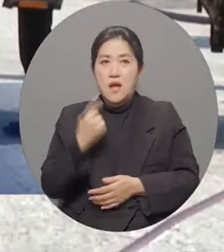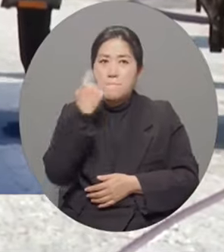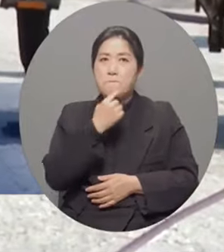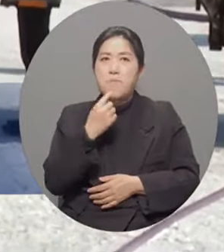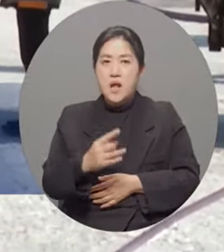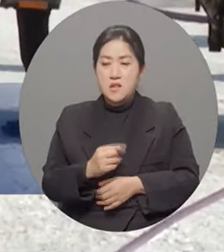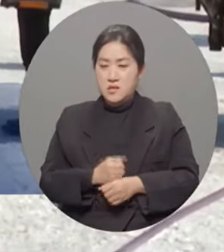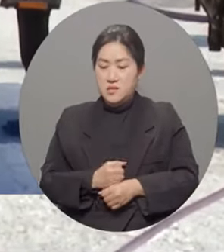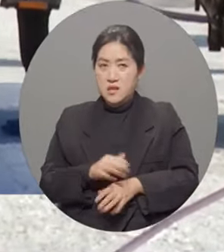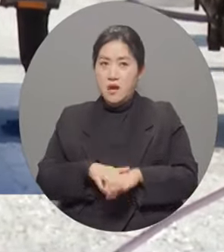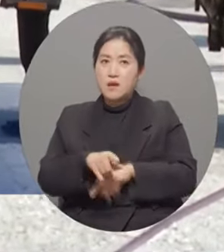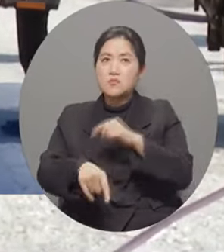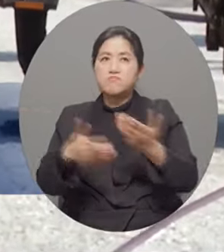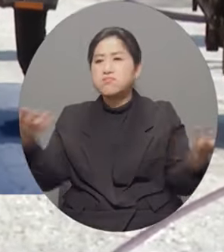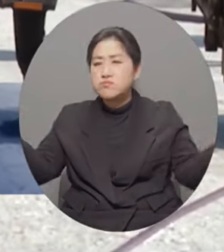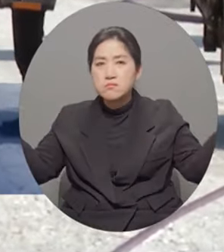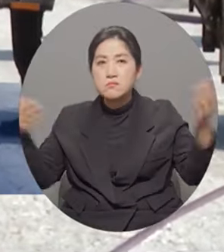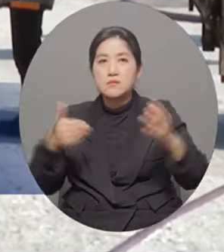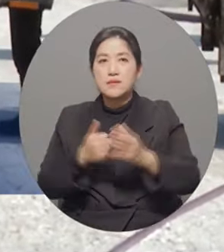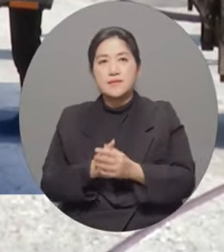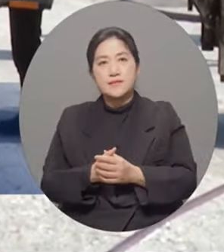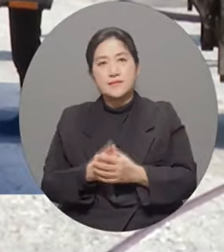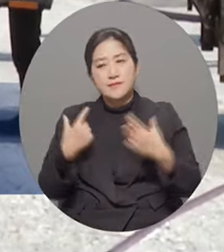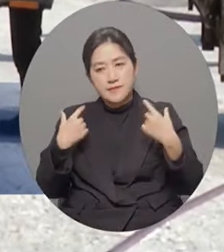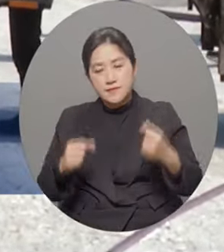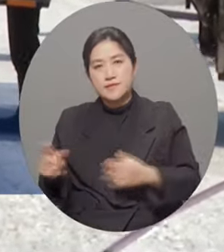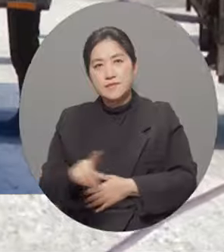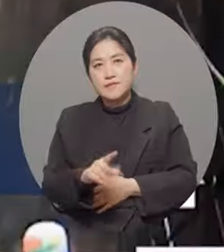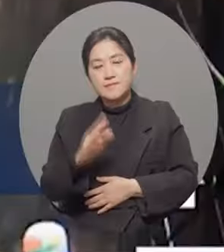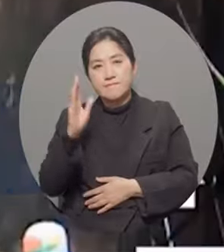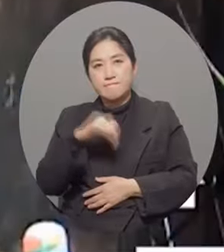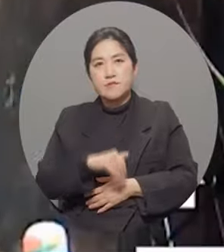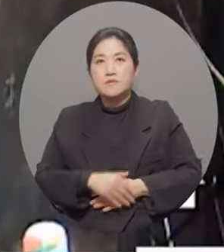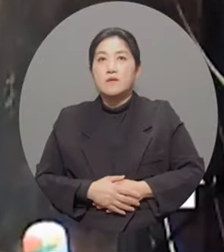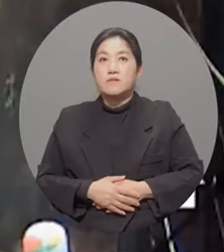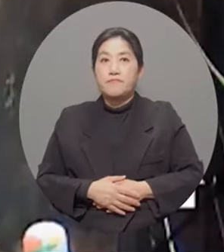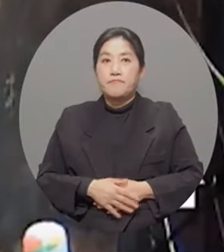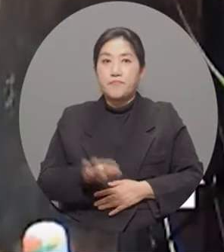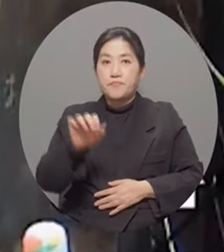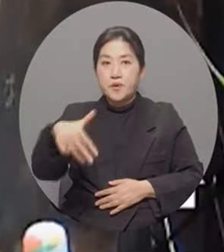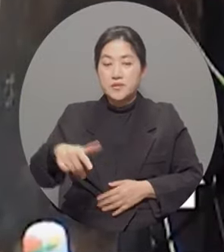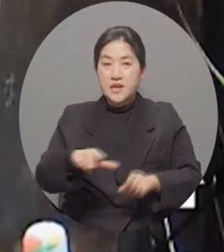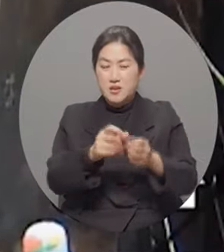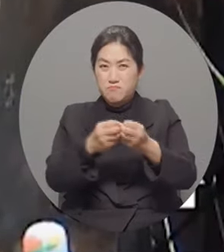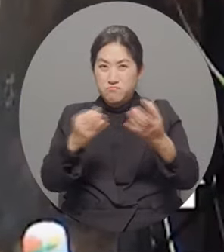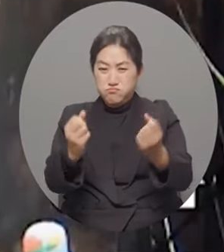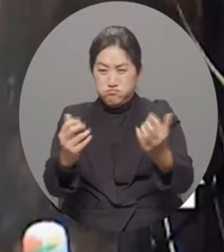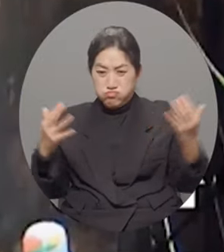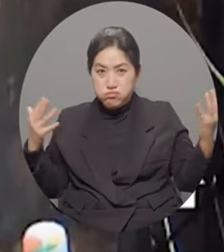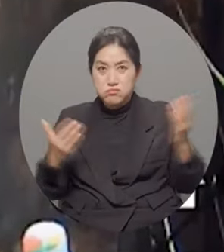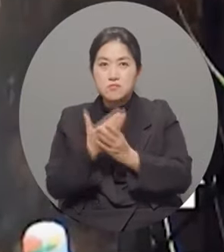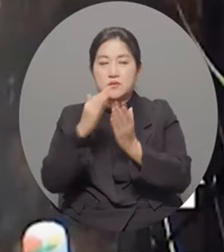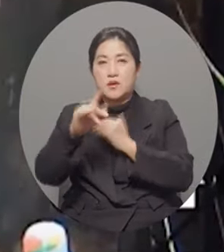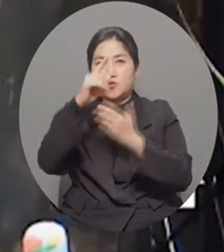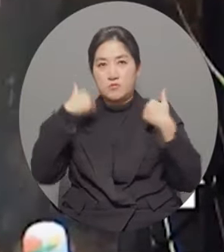불과 얼마 전 큰 사건이 났잖아요. 이거 뭐 말로만 하고 행동으로는 전혀아직도 이루어지는 것 같지 않아서.